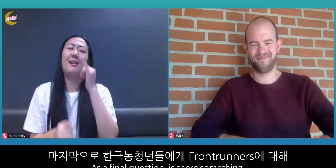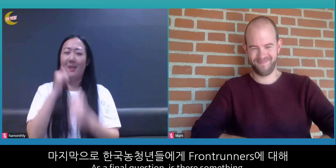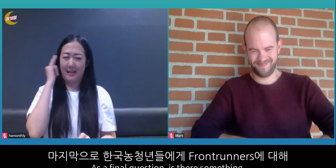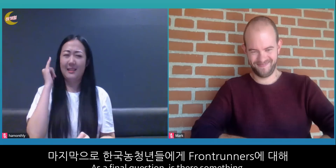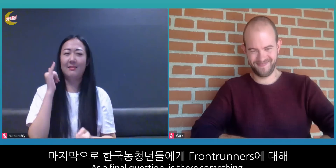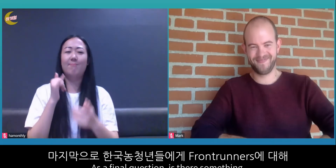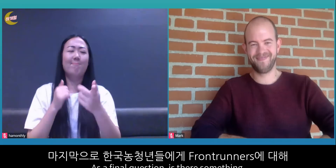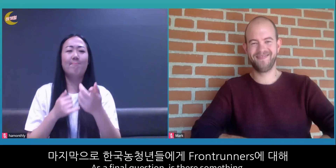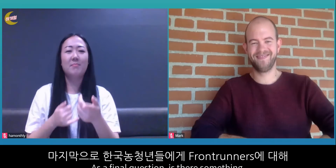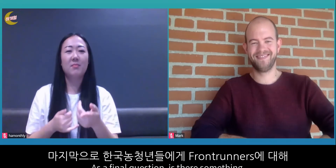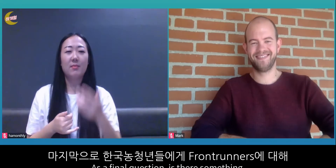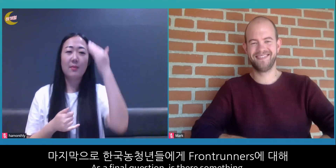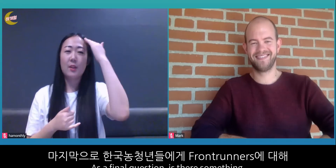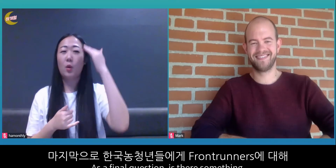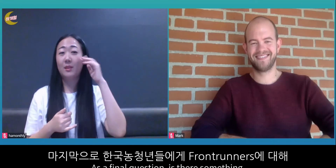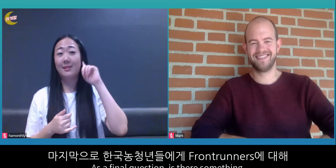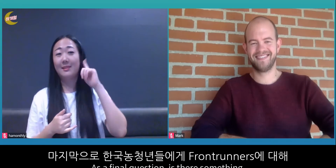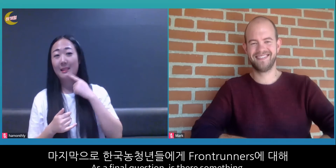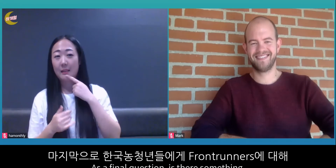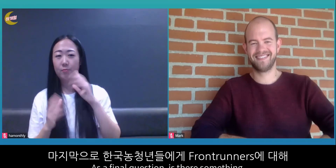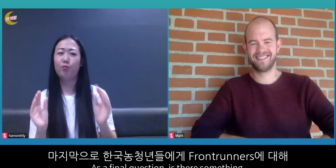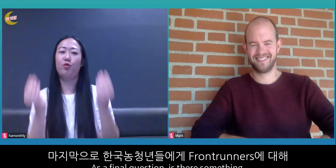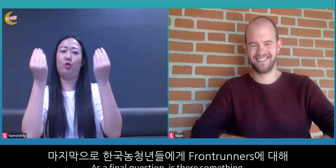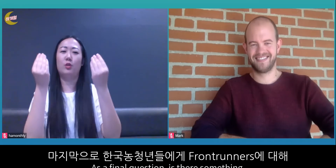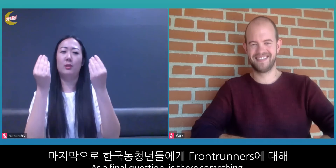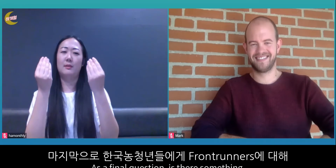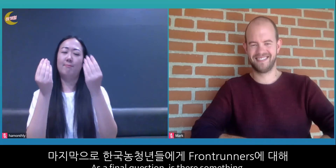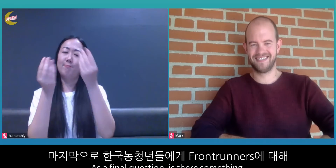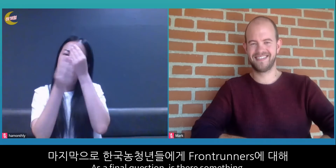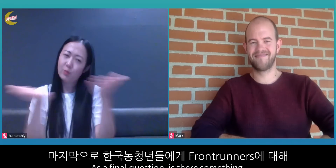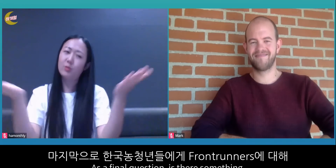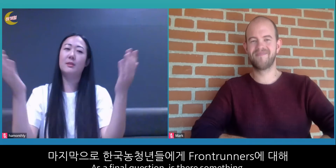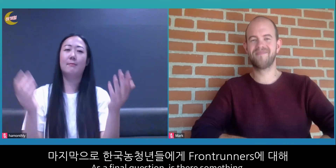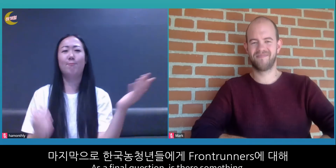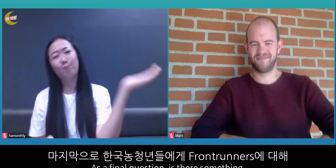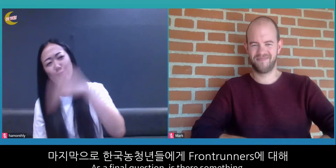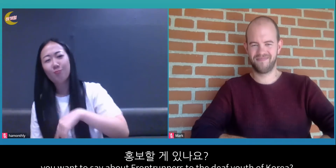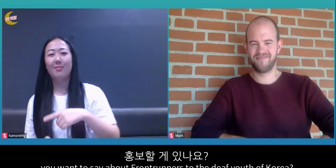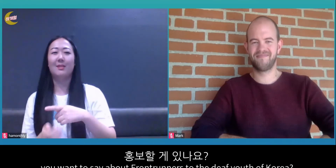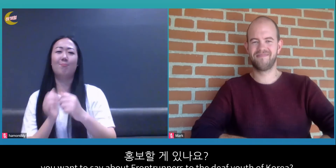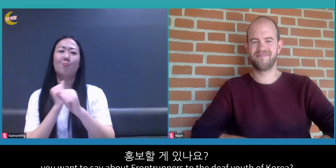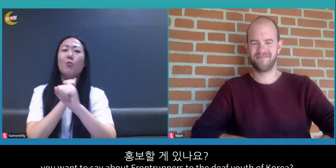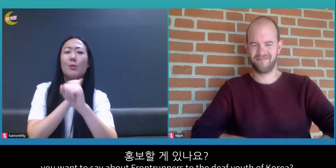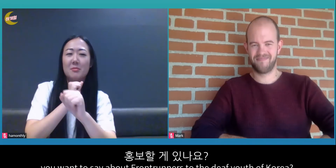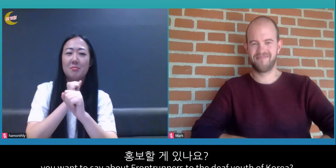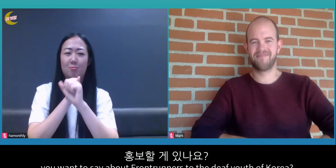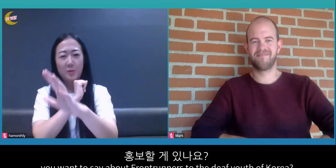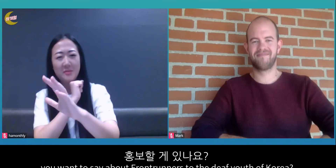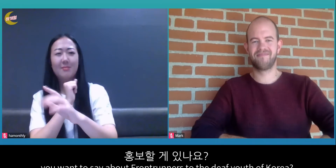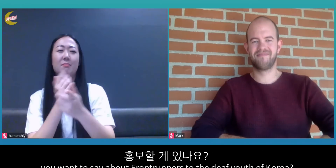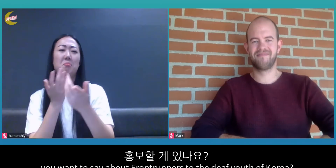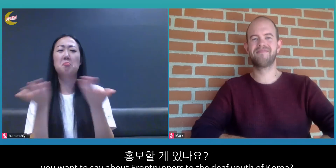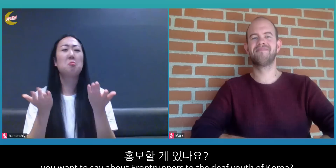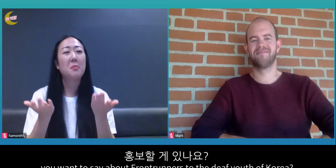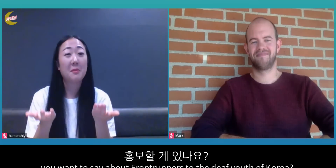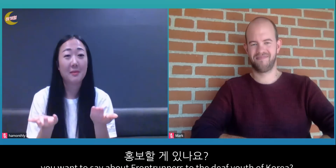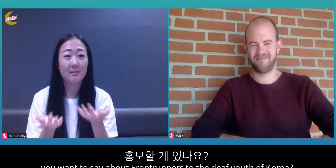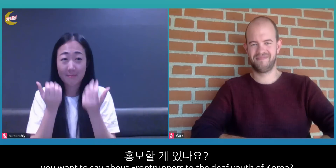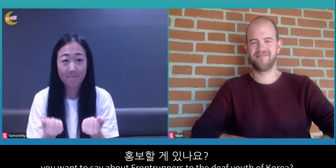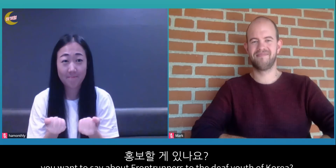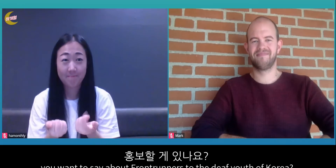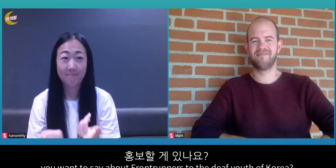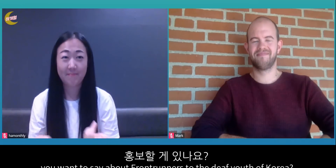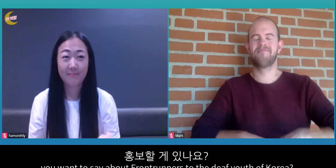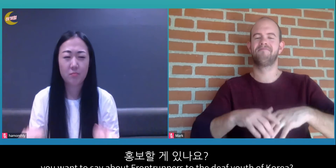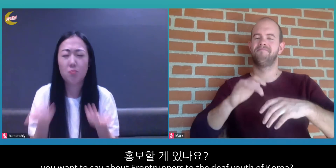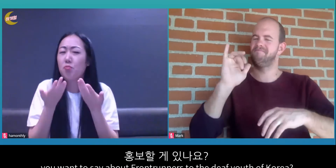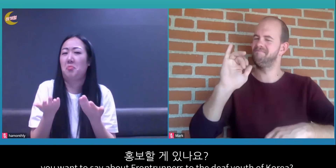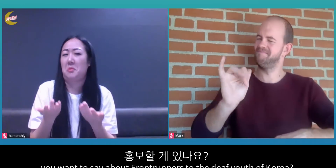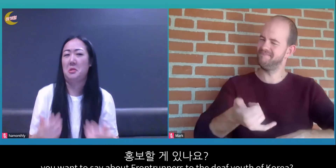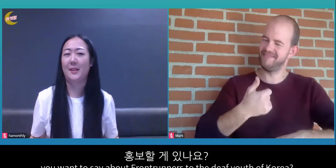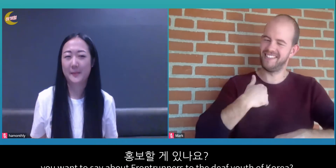た。最後の質問として、韓国の聴覚障害者の若者へのフロントランナーについて何か言いたいことはありますか？